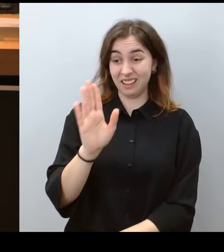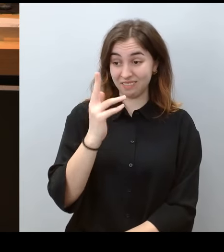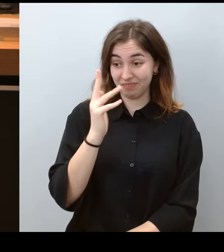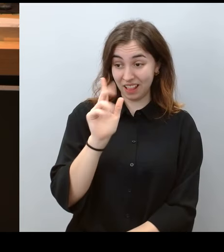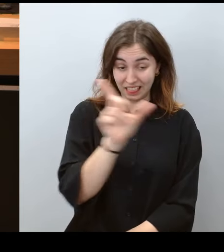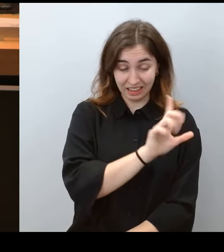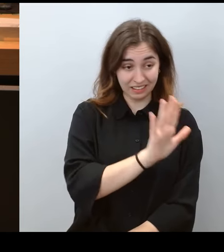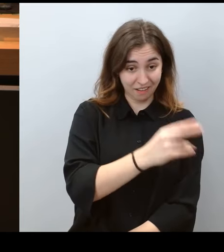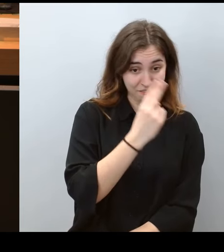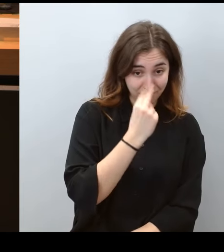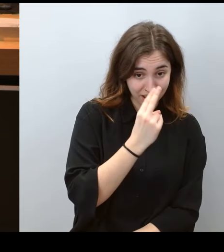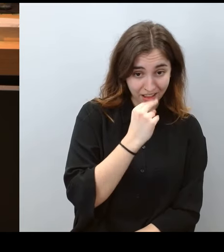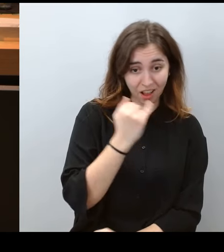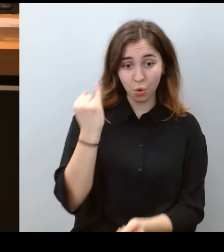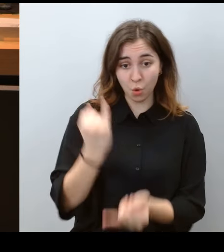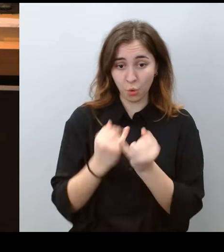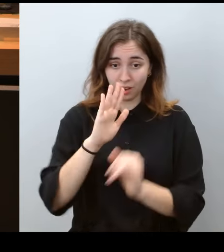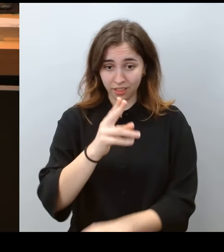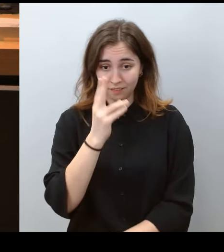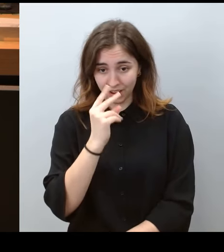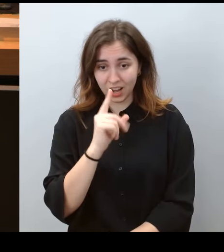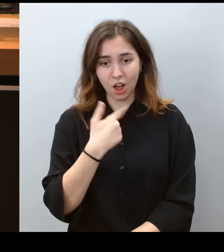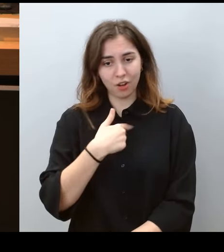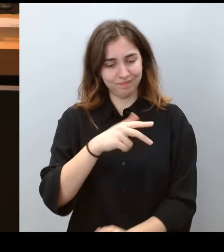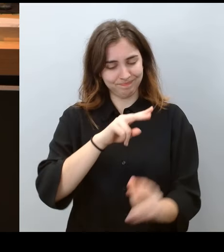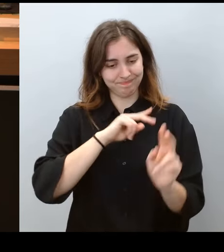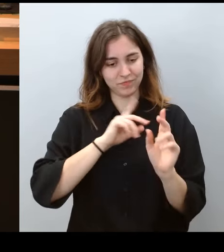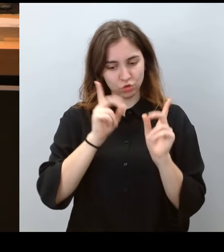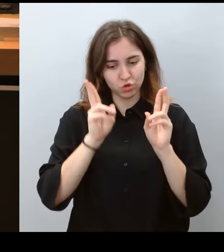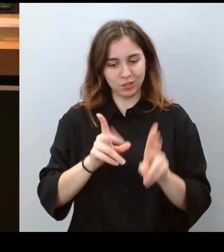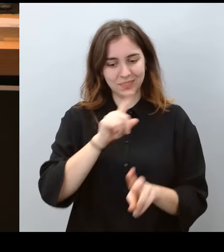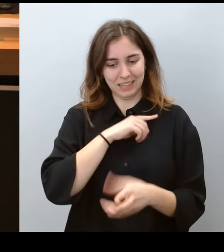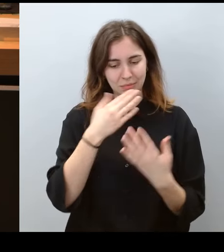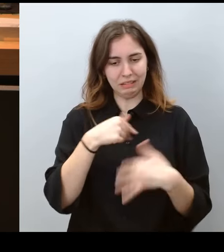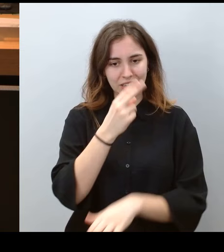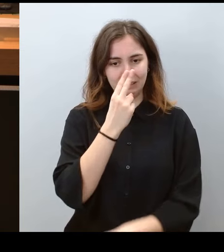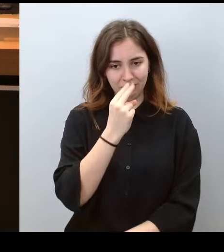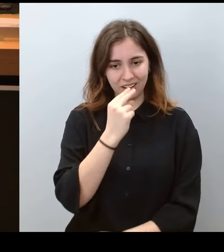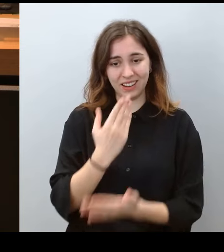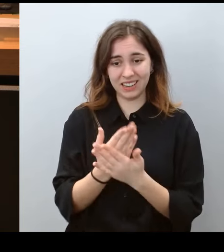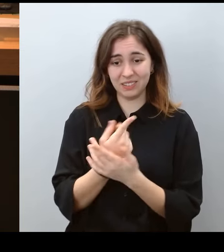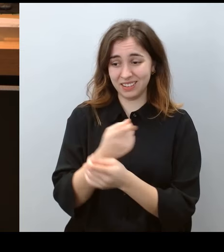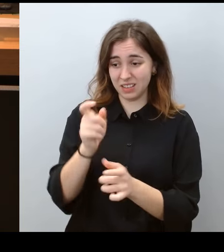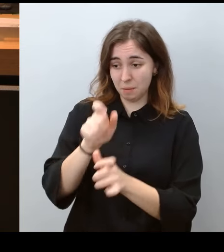eingestanden und bei den Betroffenen öffentlich um Entschuldigung gebeten wird.